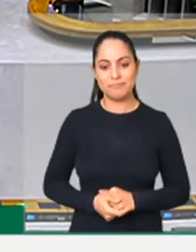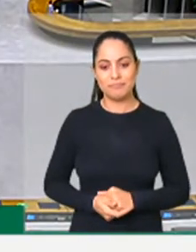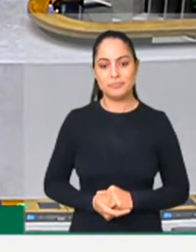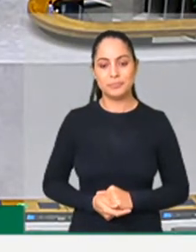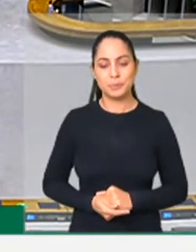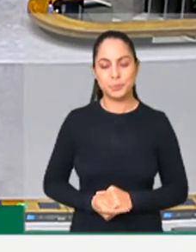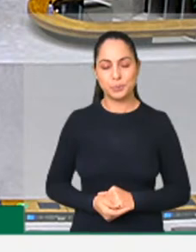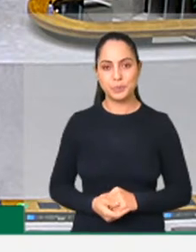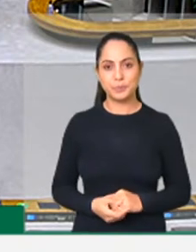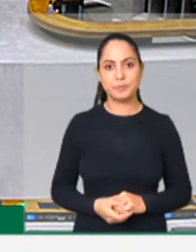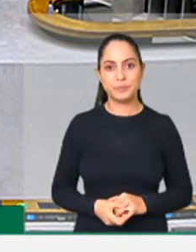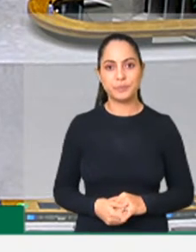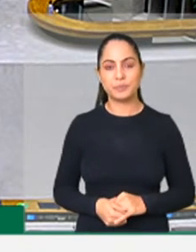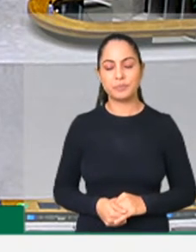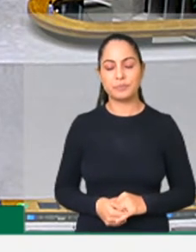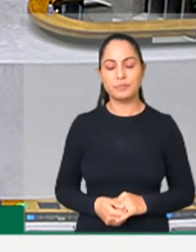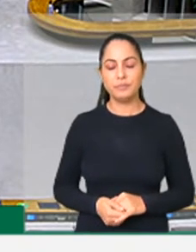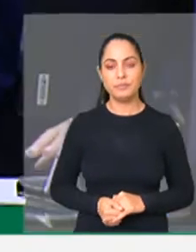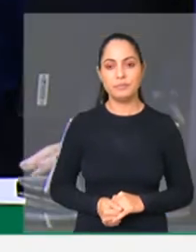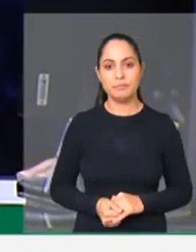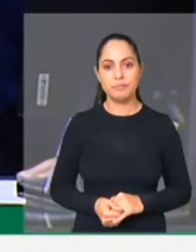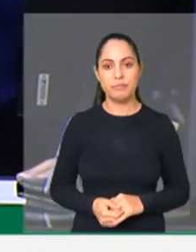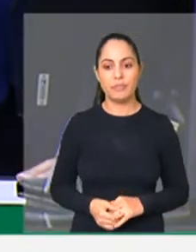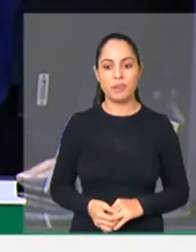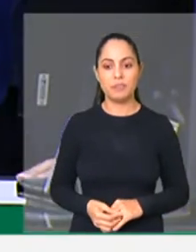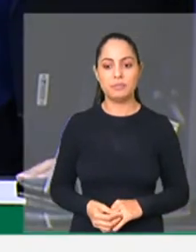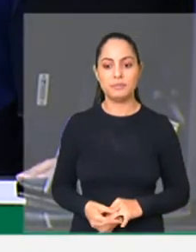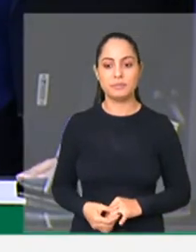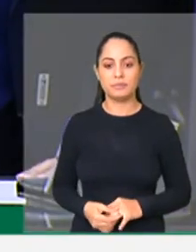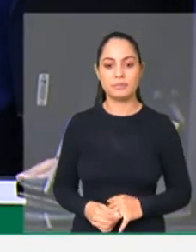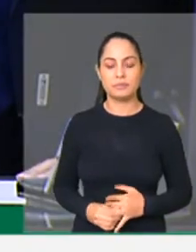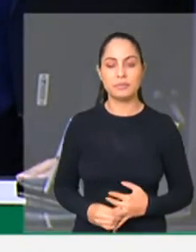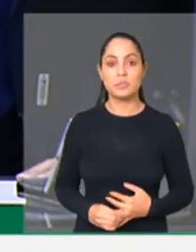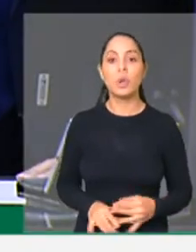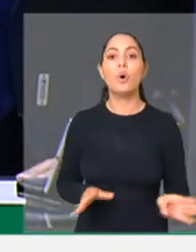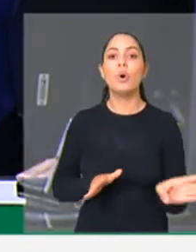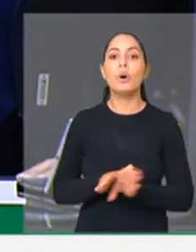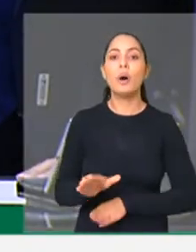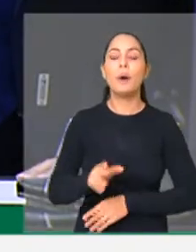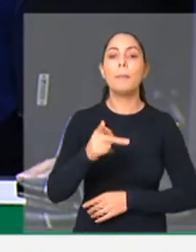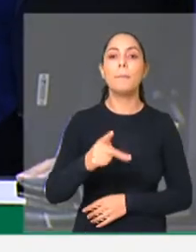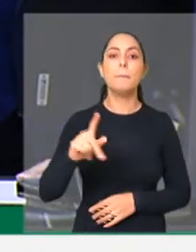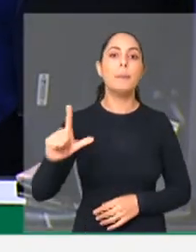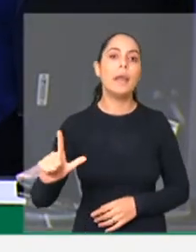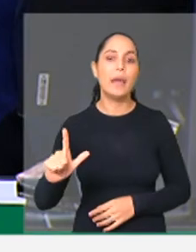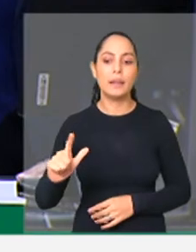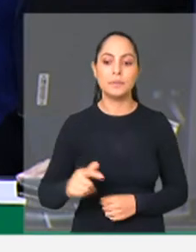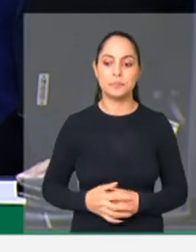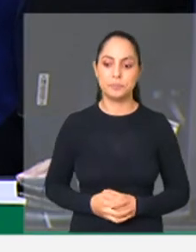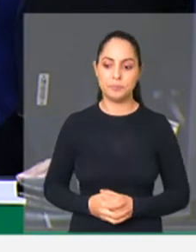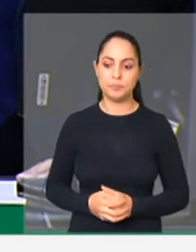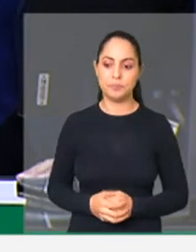PARTE DE MANIFESTAÇÃO DE ATENDIMENTOS AOS PRESSUPOSTOS CONSTITUCIONAIS. -- [PRESIDENTE]: PROGRESSISTAS. -- [DEPUTADO]: PARTIDO